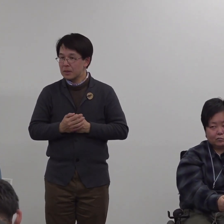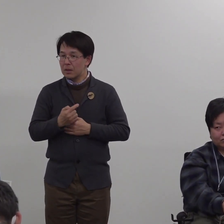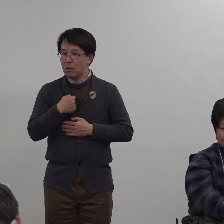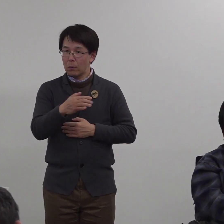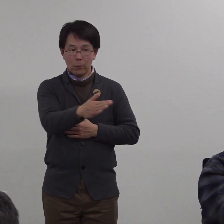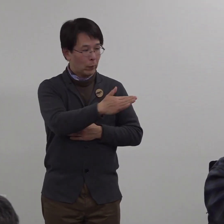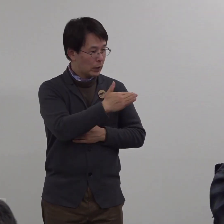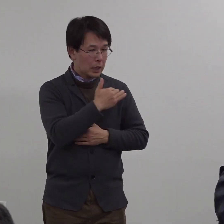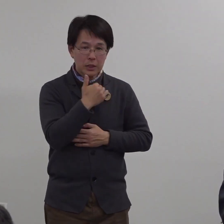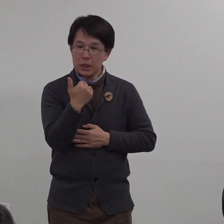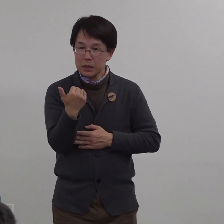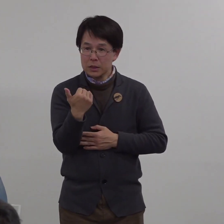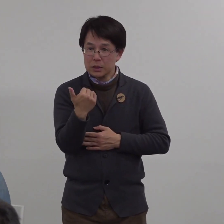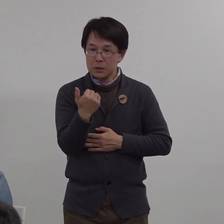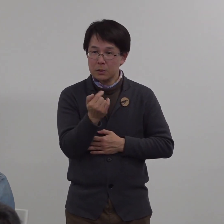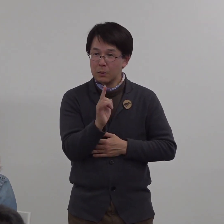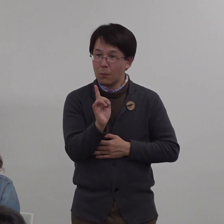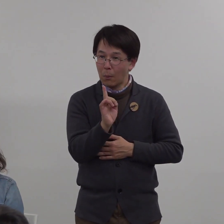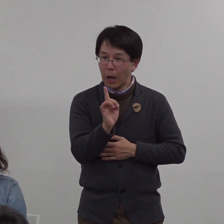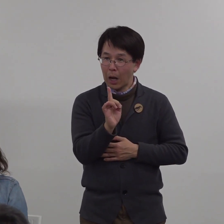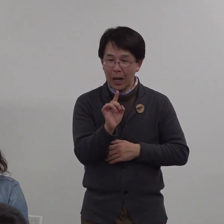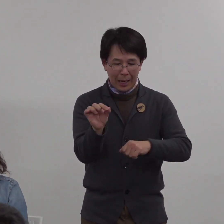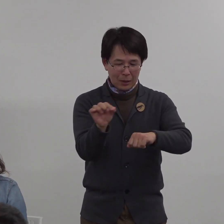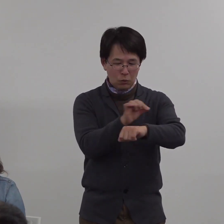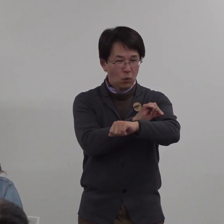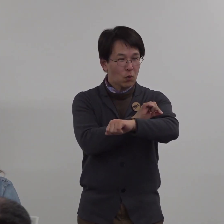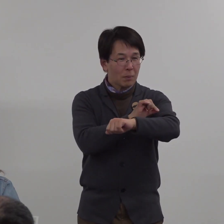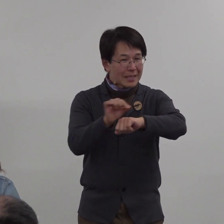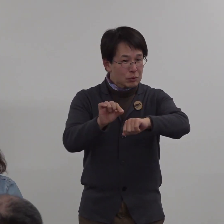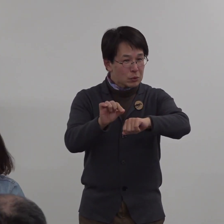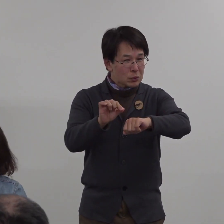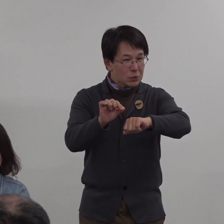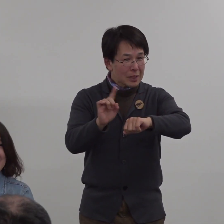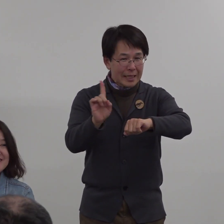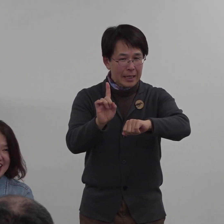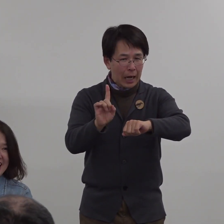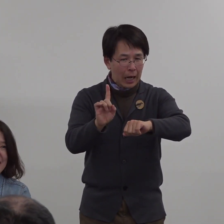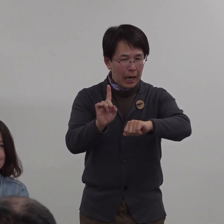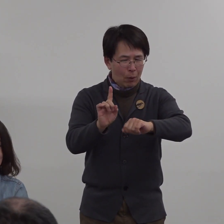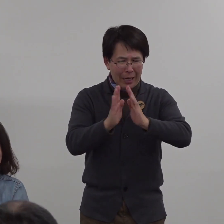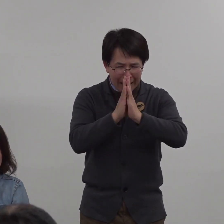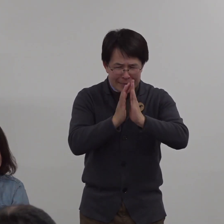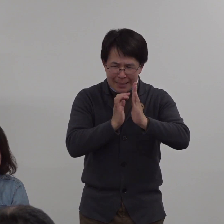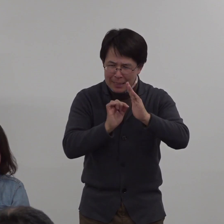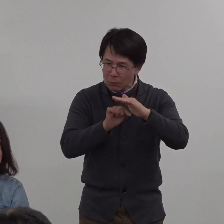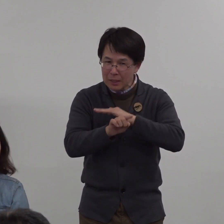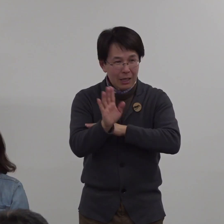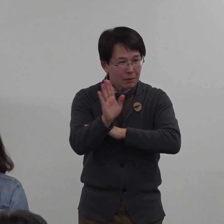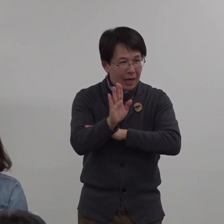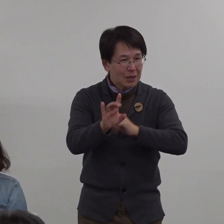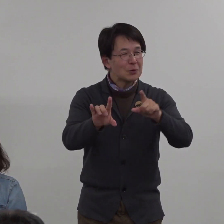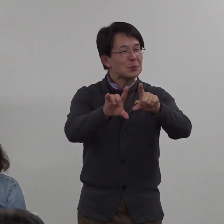私達は特別なことをしたいというわけではなくて普通に街の中で